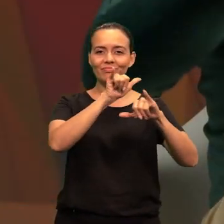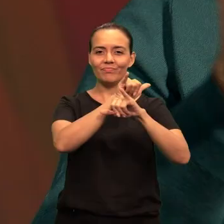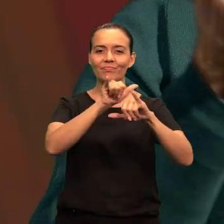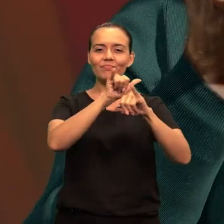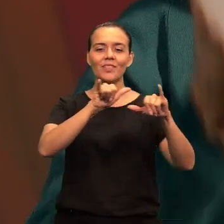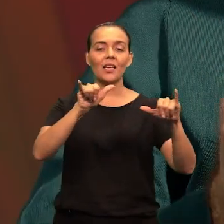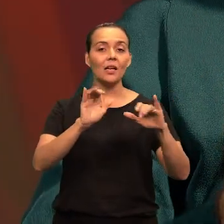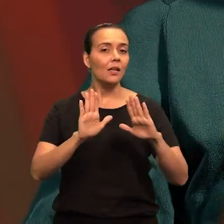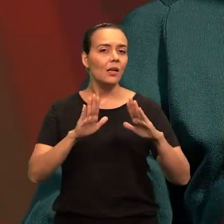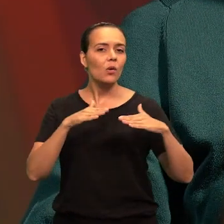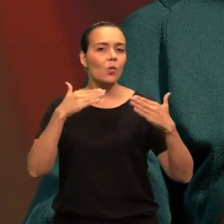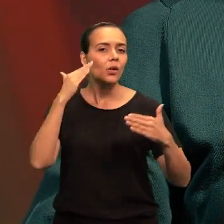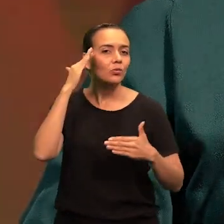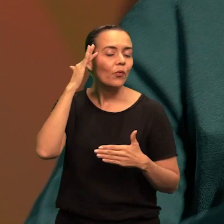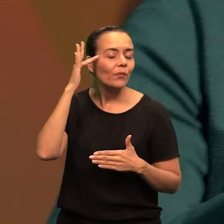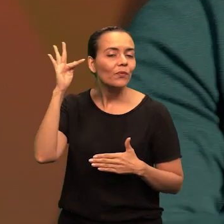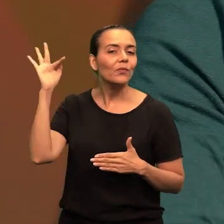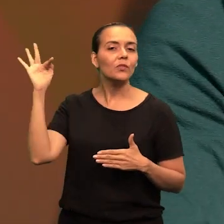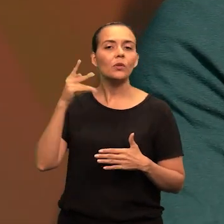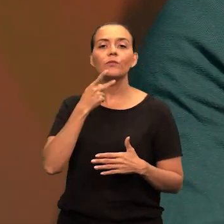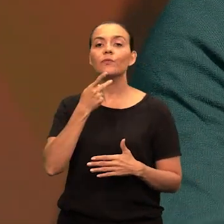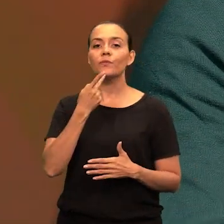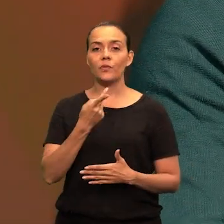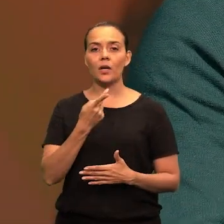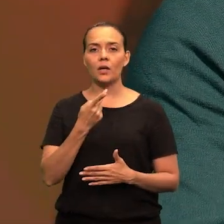Porque quando o Maquiavel fala que os governantes